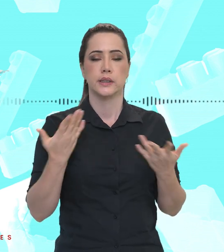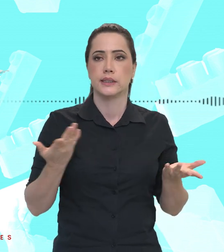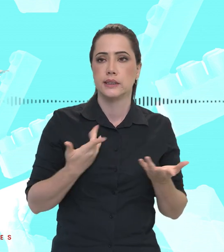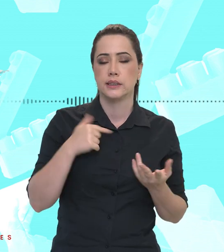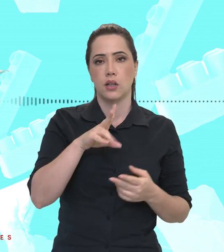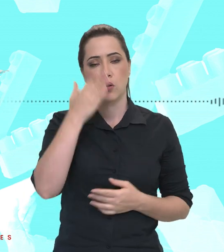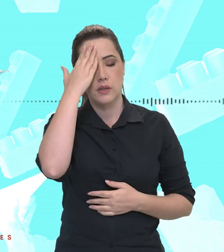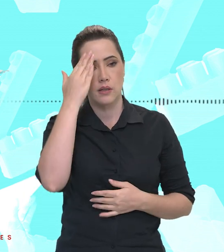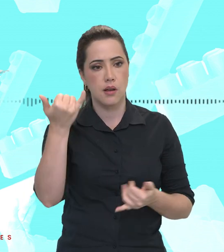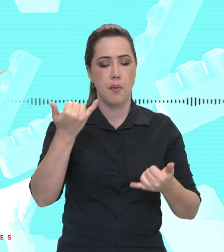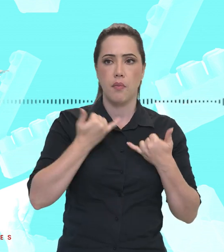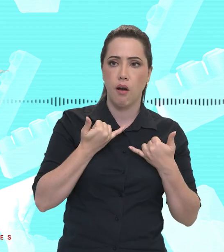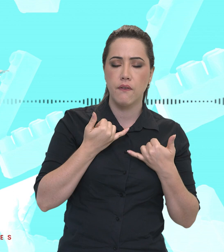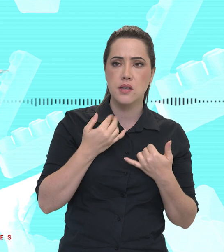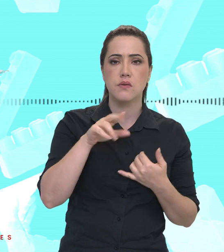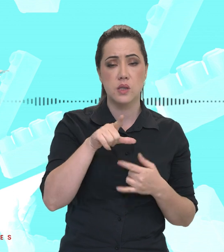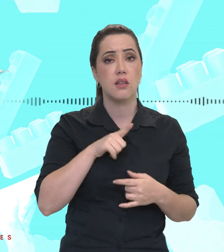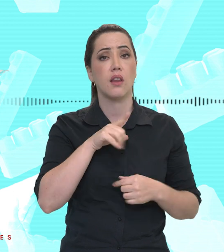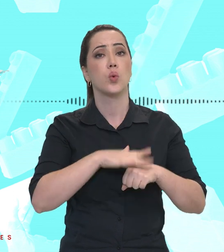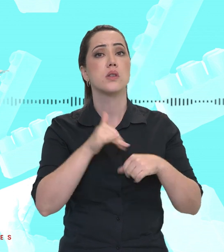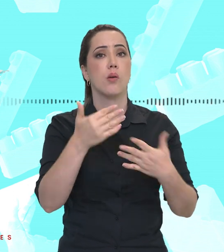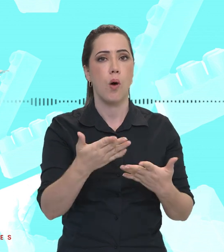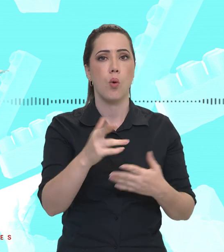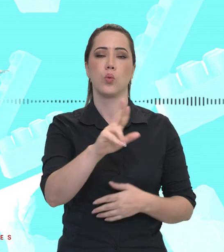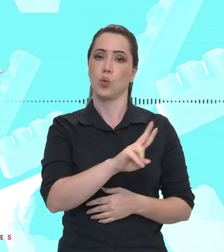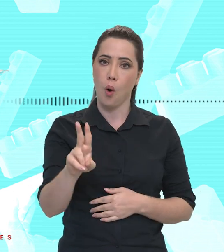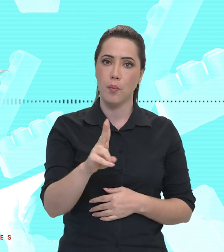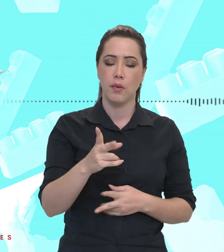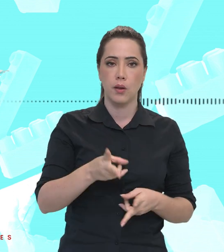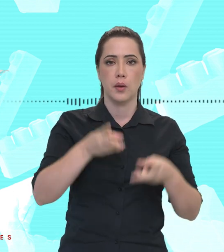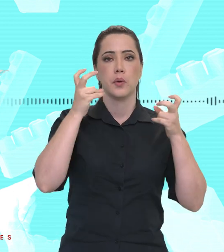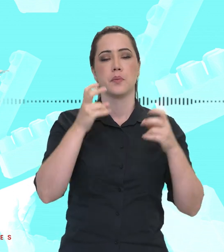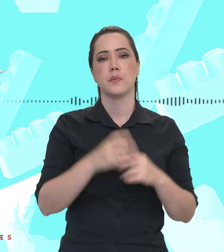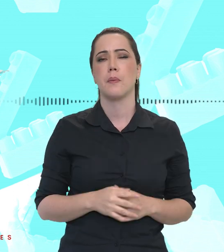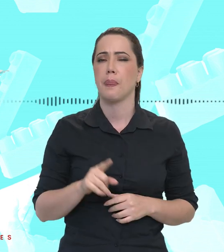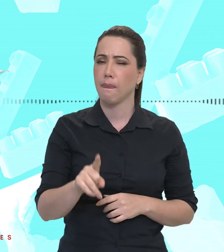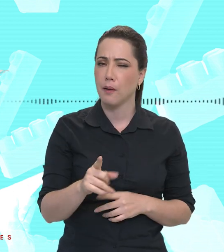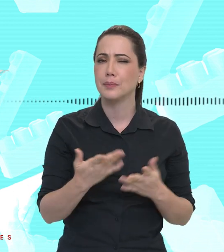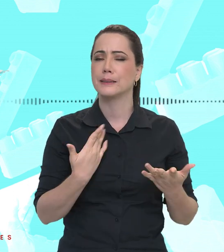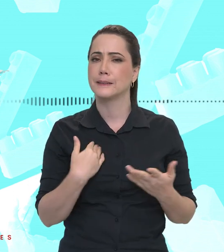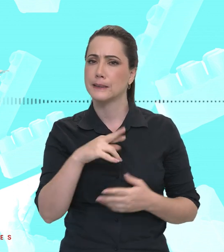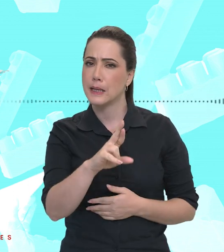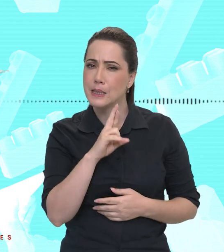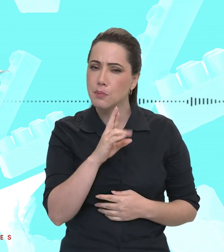ter um diagnóstico é como se você tivesse uma resposta. [Leyberson] O diagnóstico não veio para Alana como se fosse um oráculo que tudo sabe.